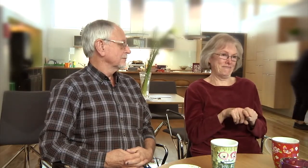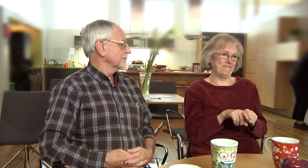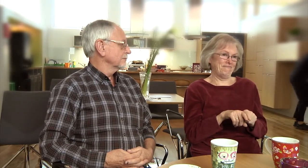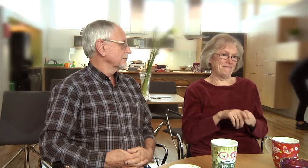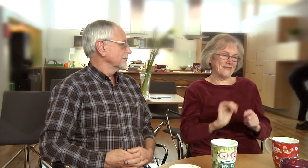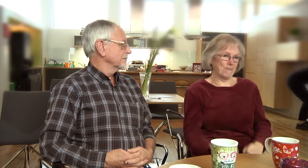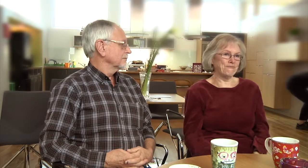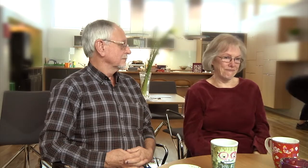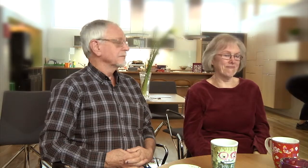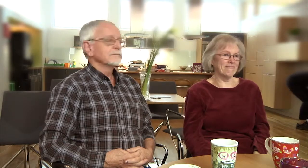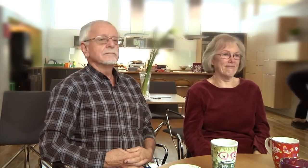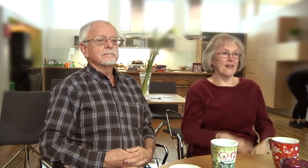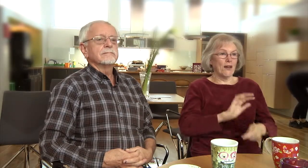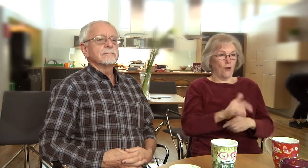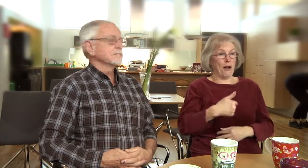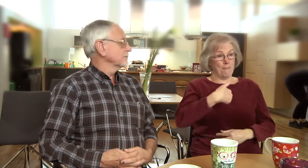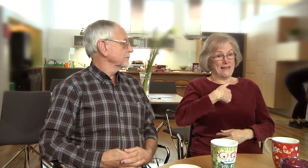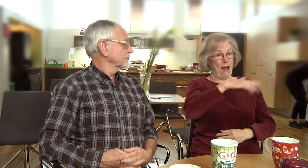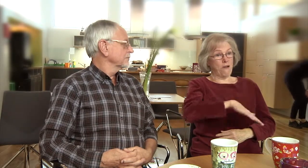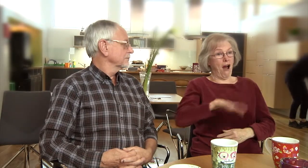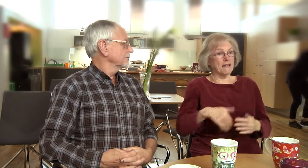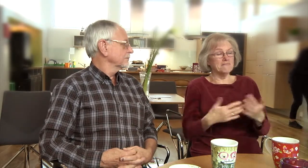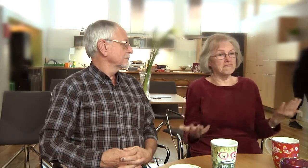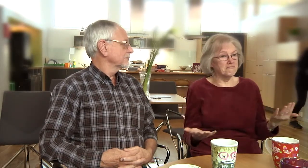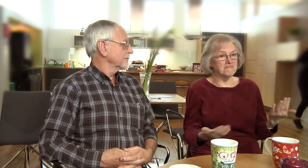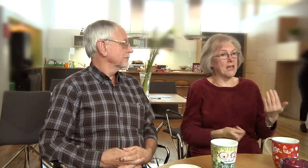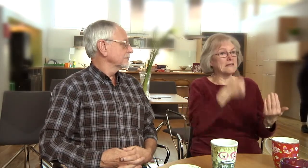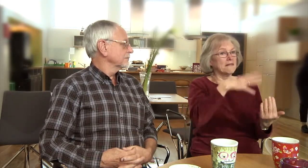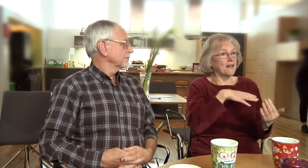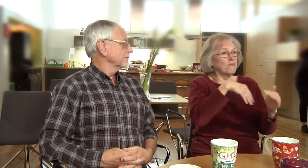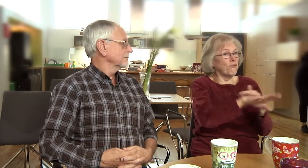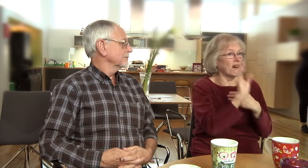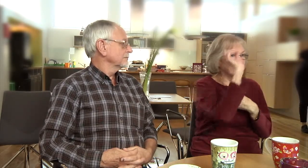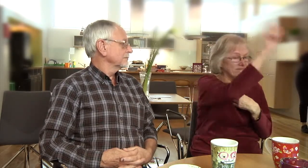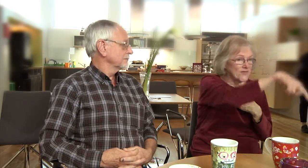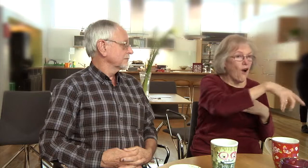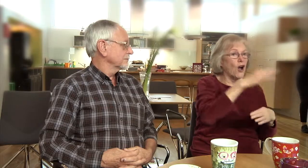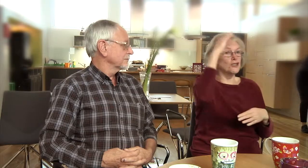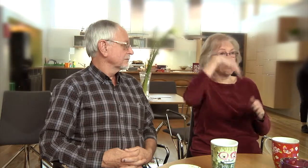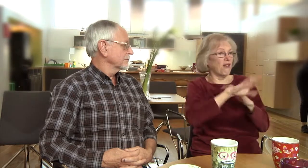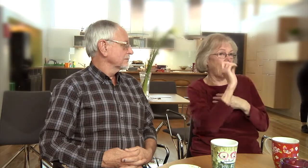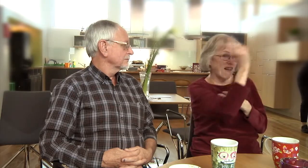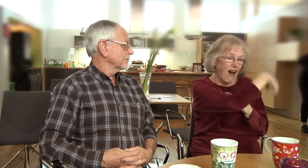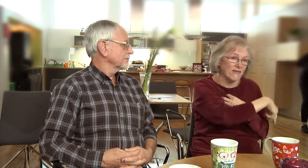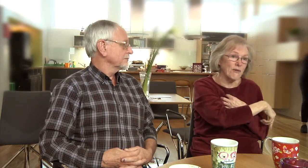Jeg er veldig glad for at det var slik. Barna mine var ikke med. Min datter bor langt unna og det samme gjør en av sønnene.